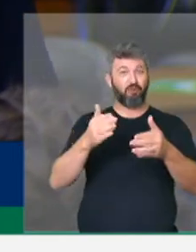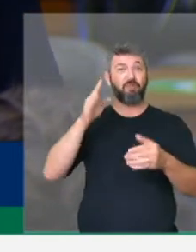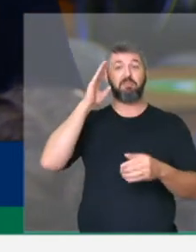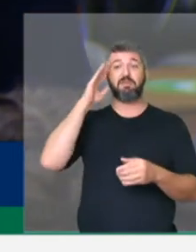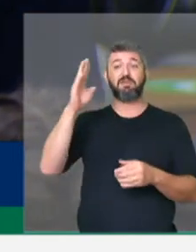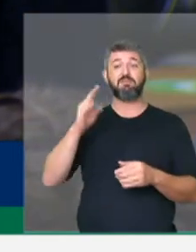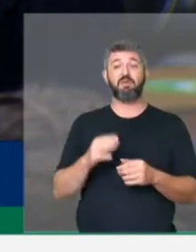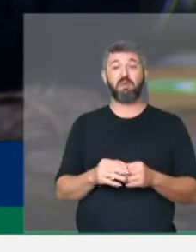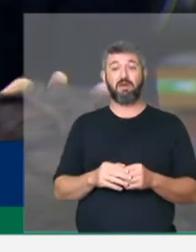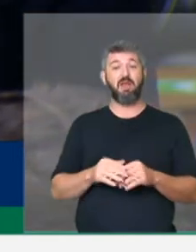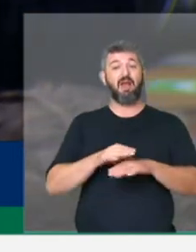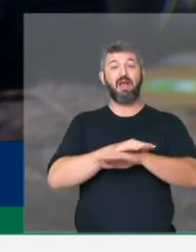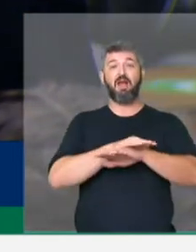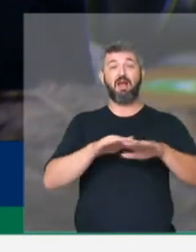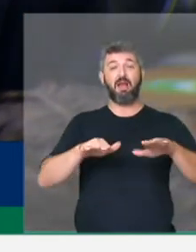FORAM CRIADOS PARA... PARA ESTIMULAR O DESENVOLVIMENTO